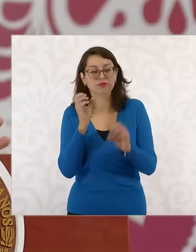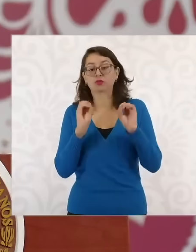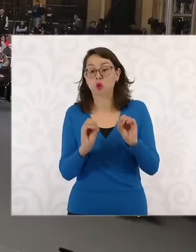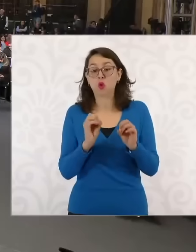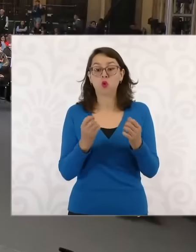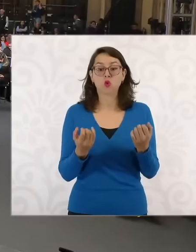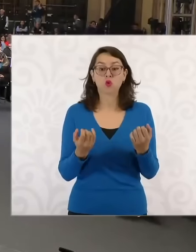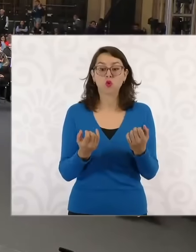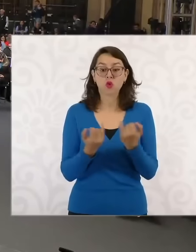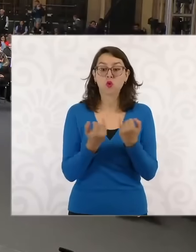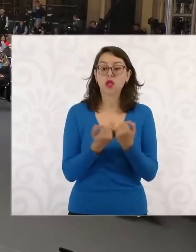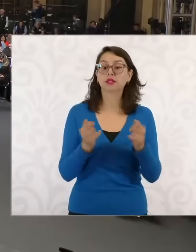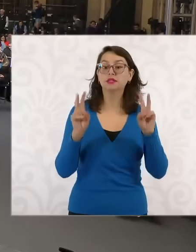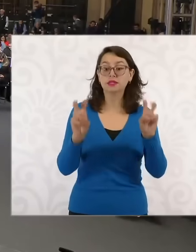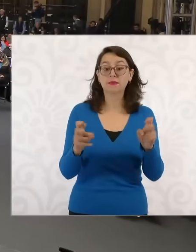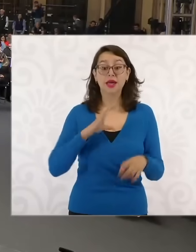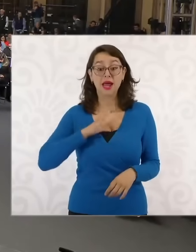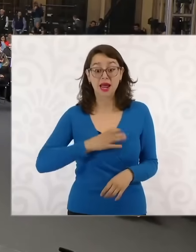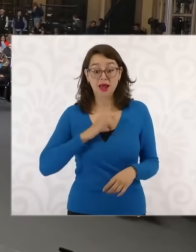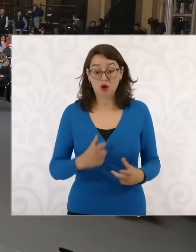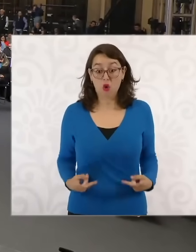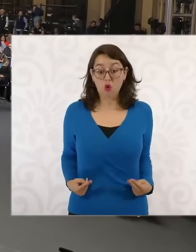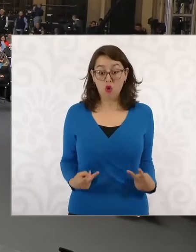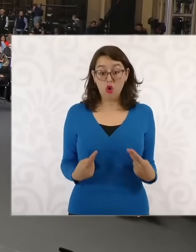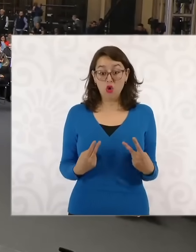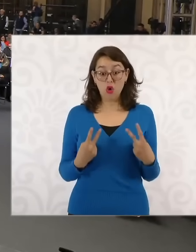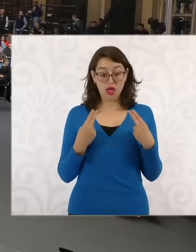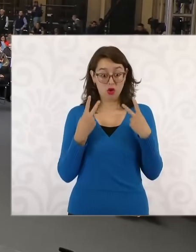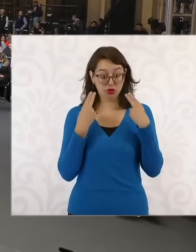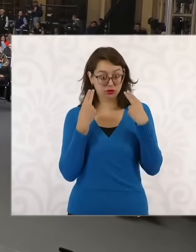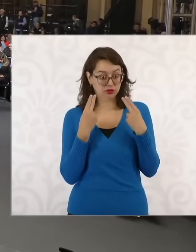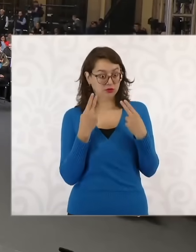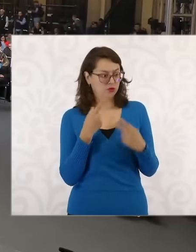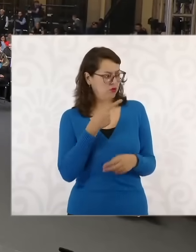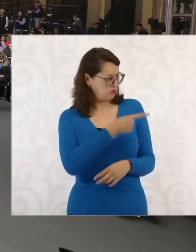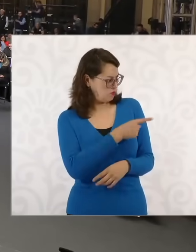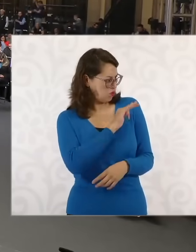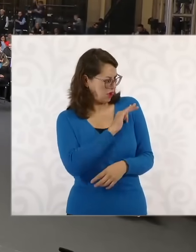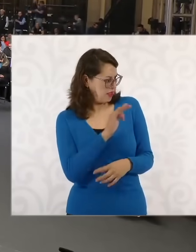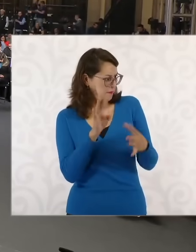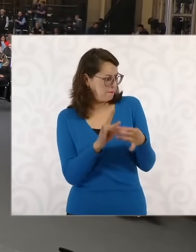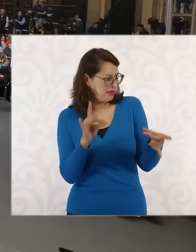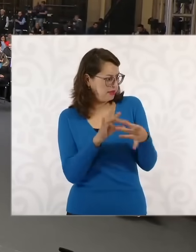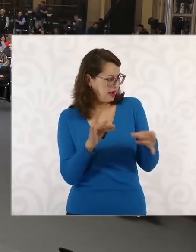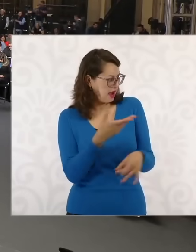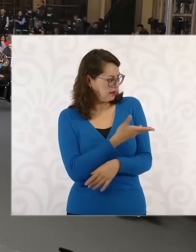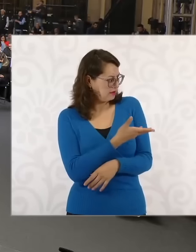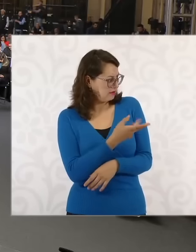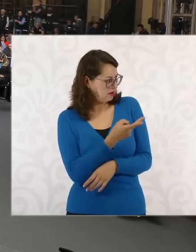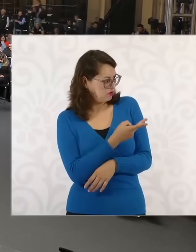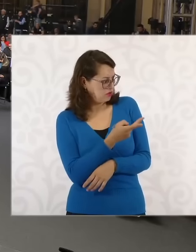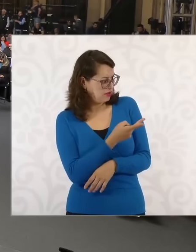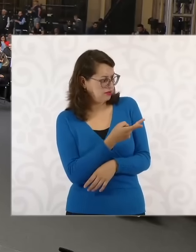no sé si eh alguno de ustedes quiere platicar, Eduardo o Alejandro, o sea,